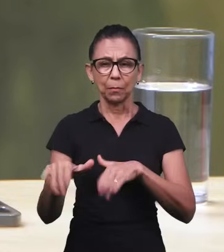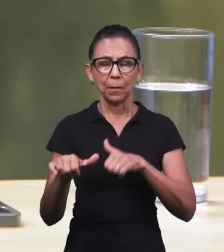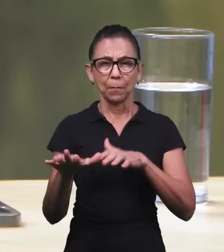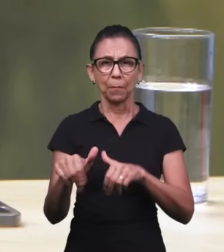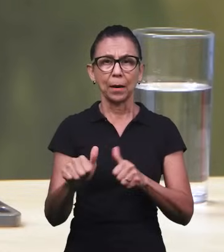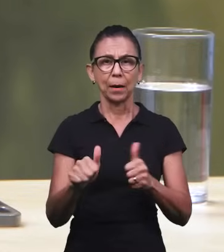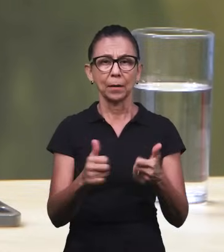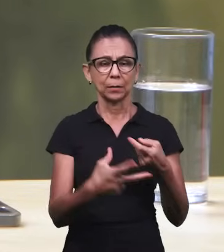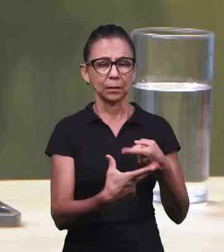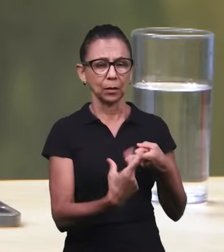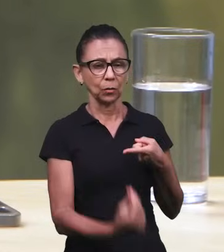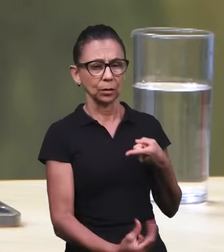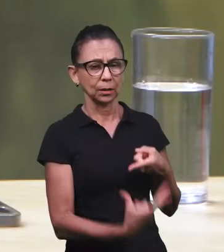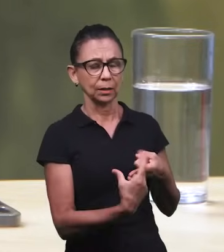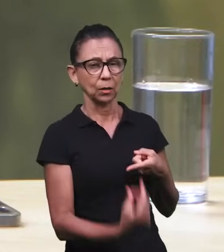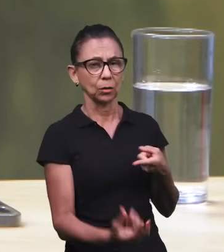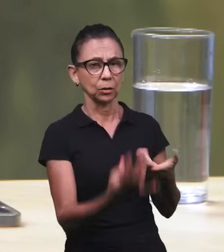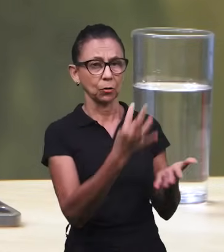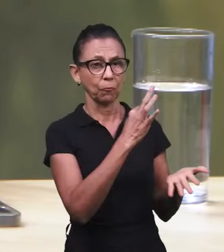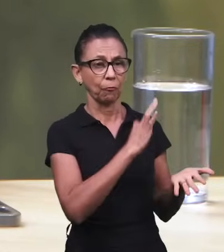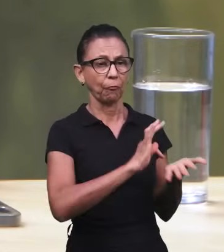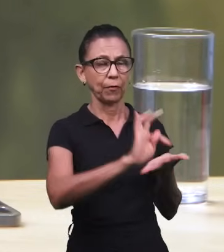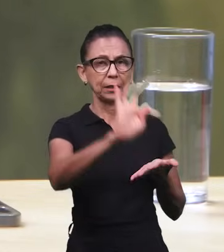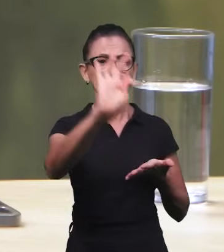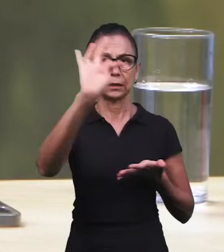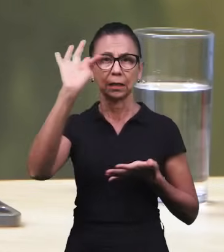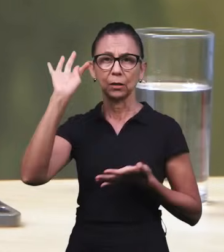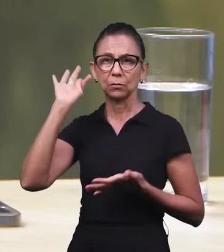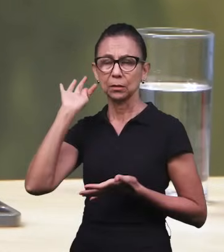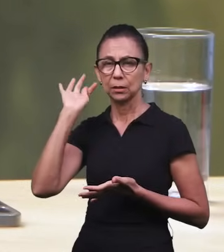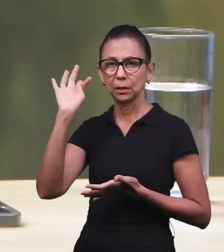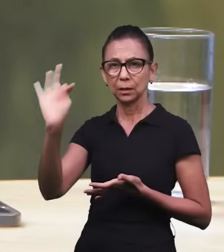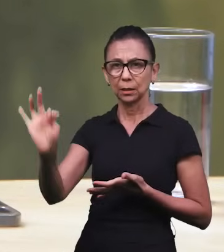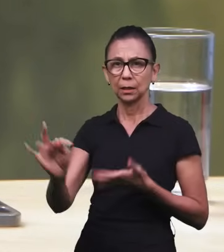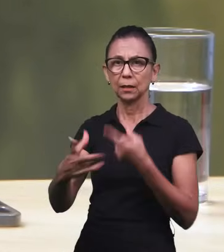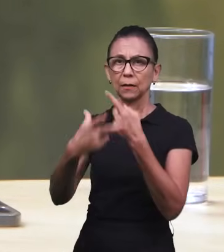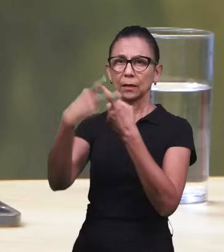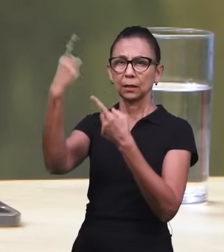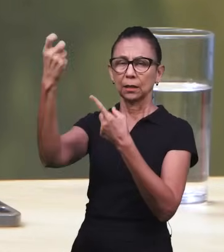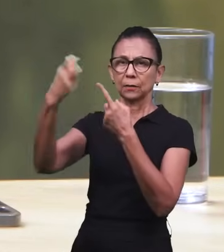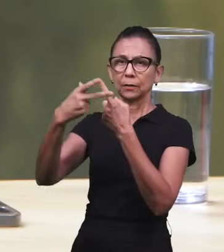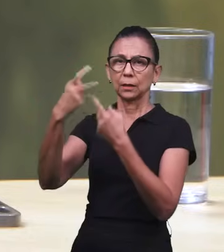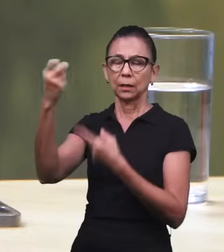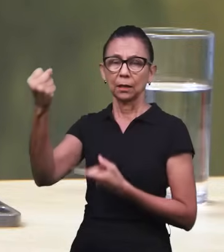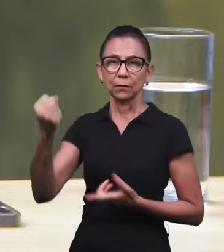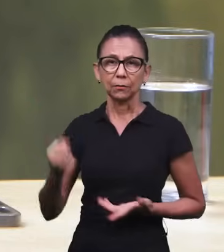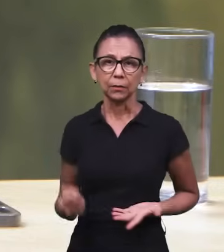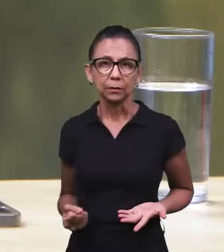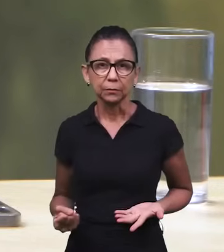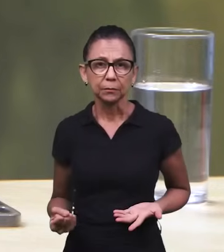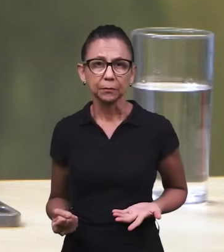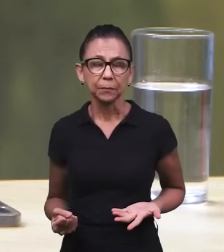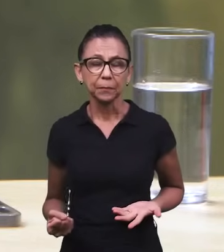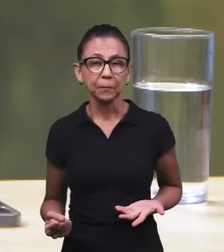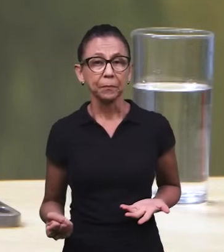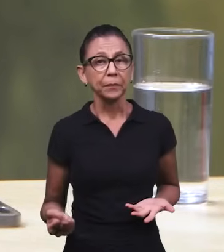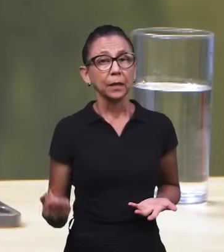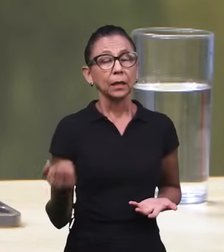é que dominavam né perderam as batalhas o a a a condição da lâmpada do tempo quase se apagando